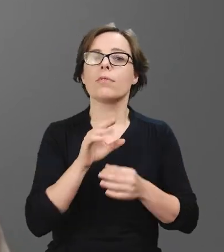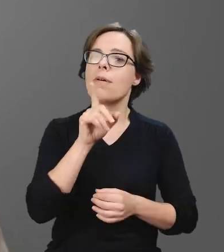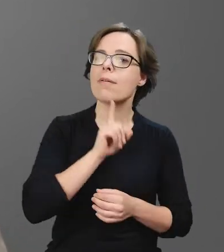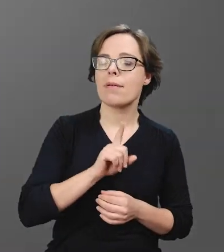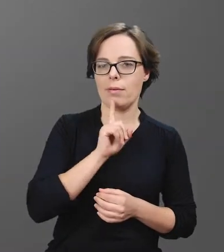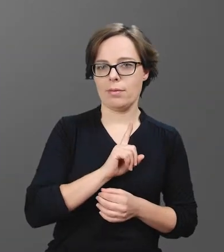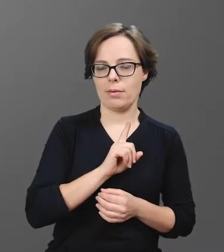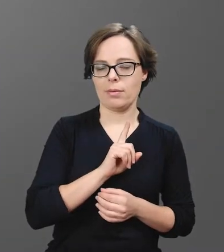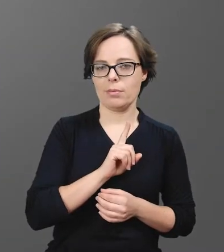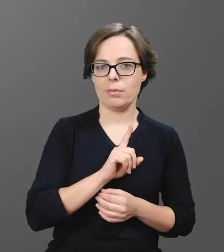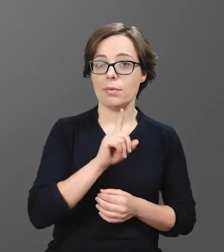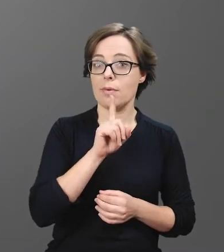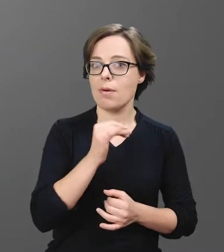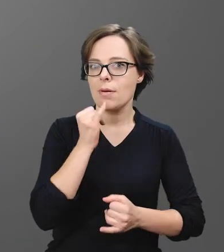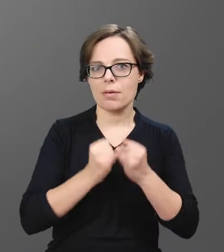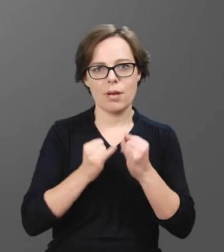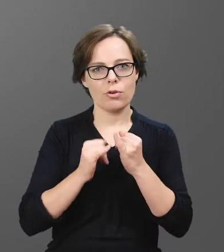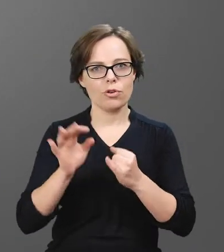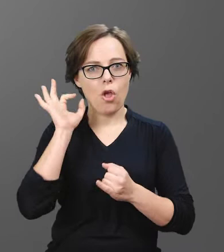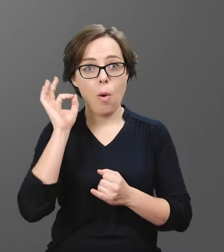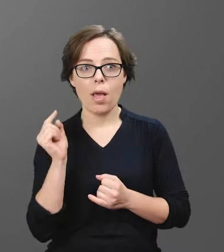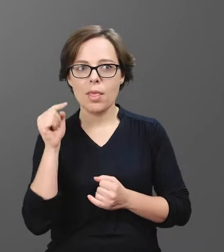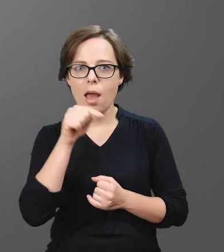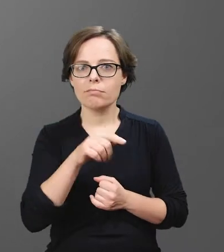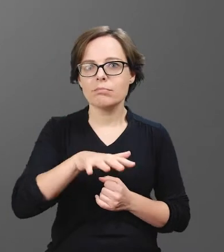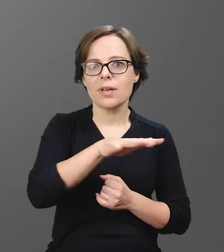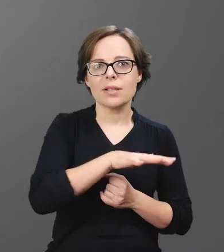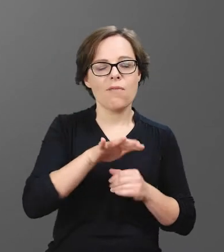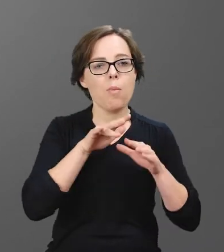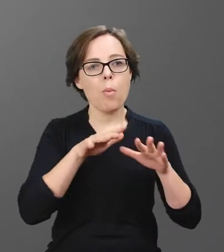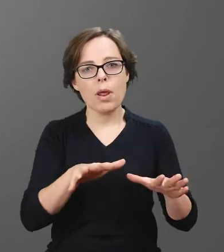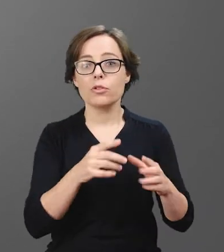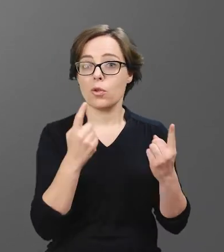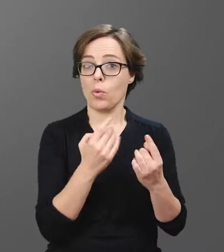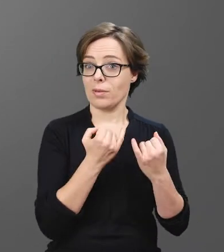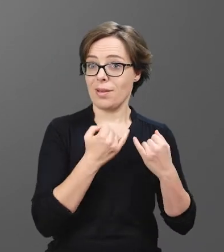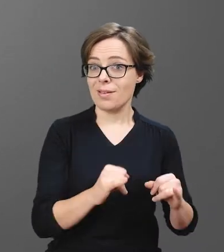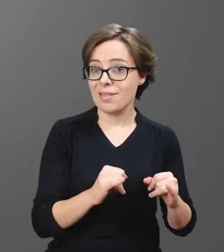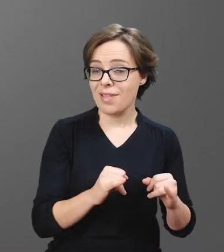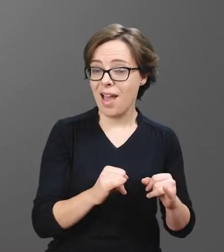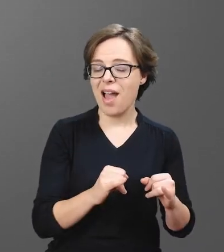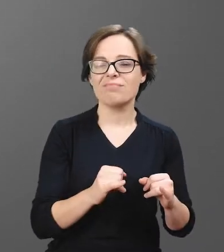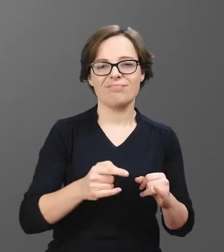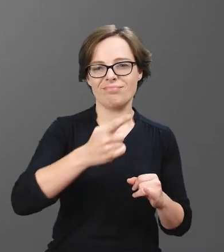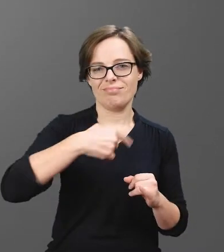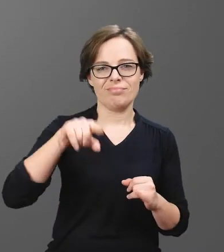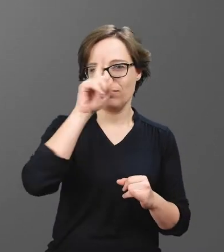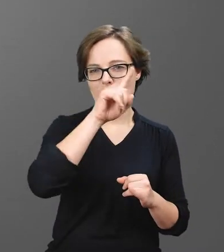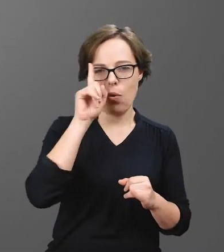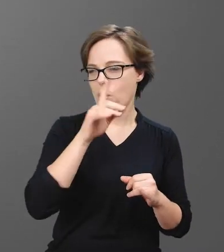a obecność w strefie publicznej w innych przypadkach była oceniana negatywnie.